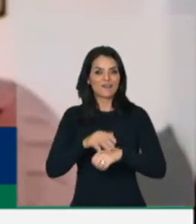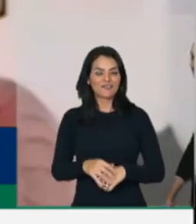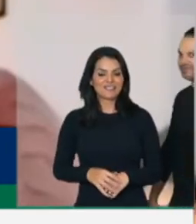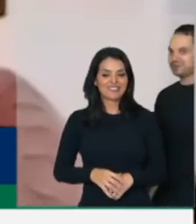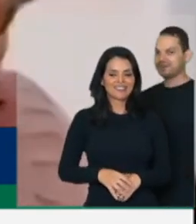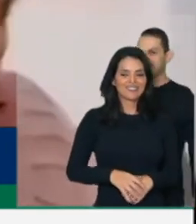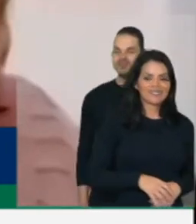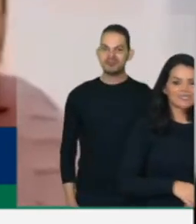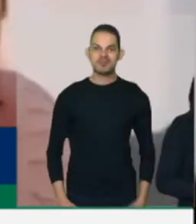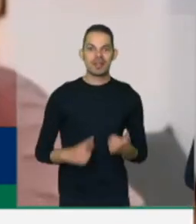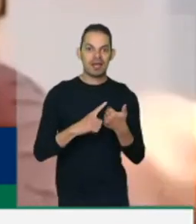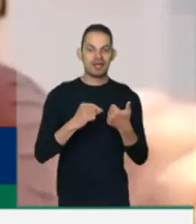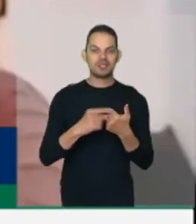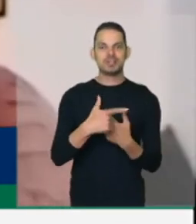SEU ART. 218, LÁ ESTÁ DITO COMPROMISSO DO ESTADO COM A